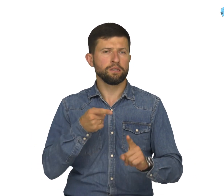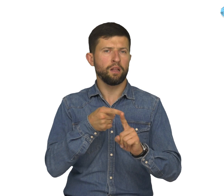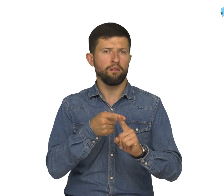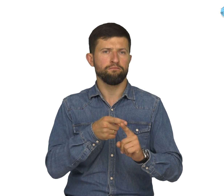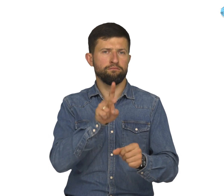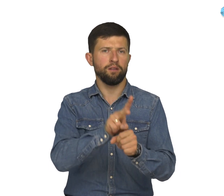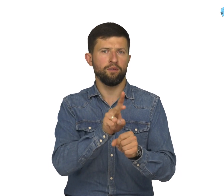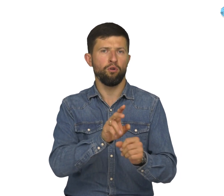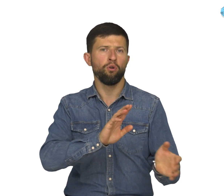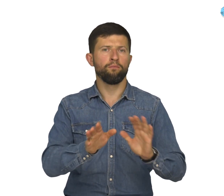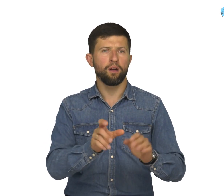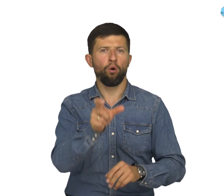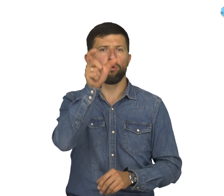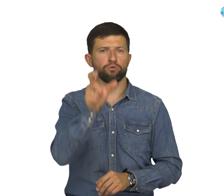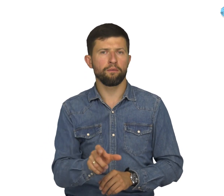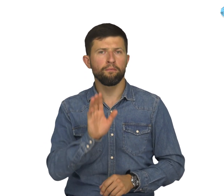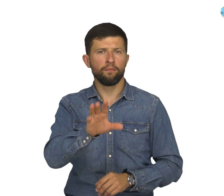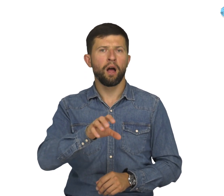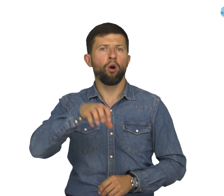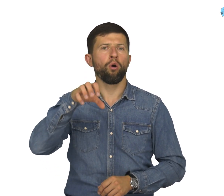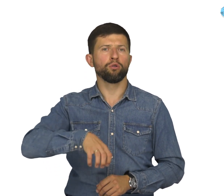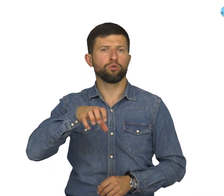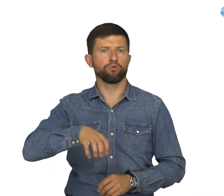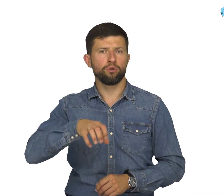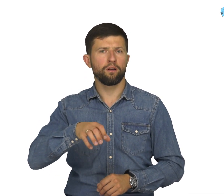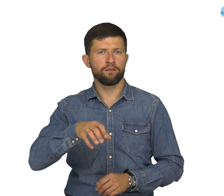w celu sprawowania opieki nad osobą legitymującą się orzeczeniem o niepełnosprawności